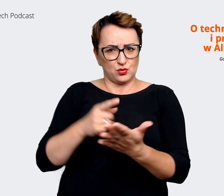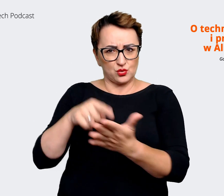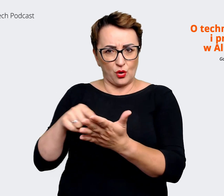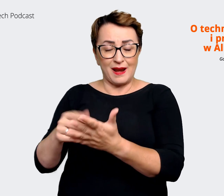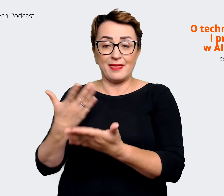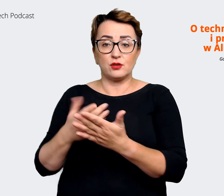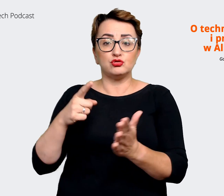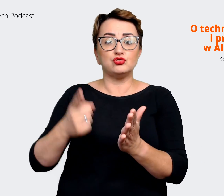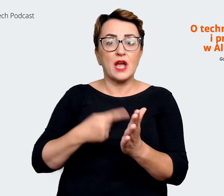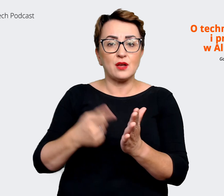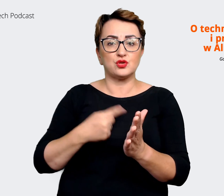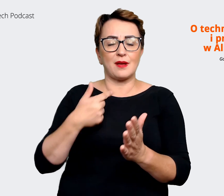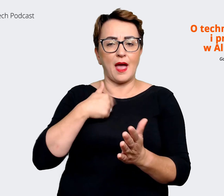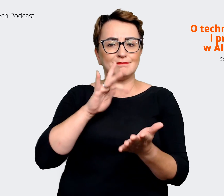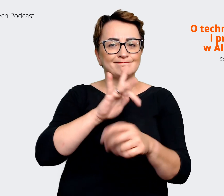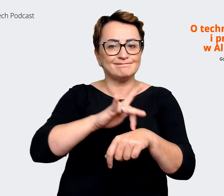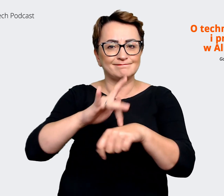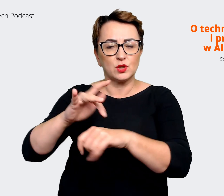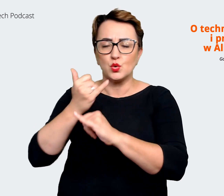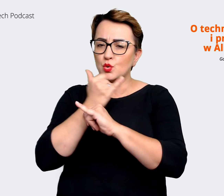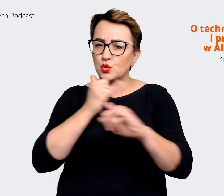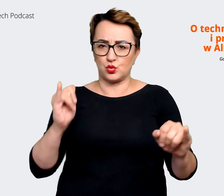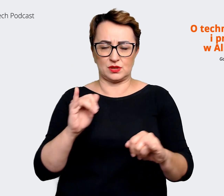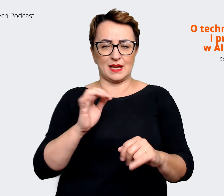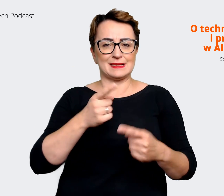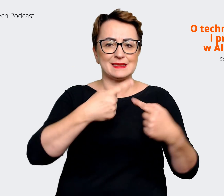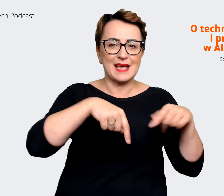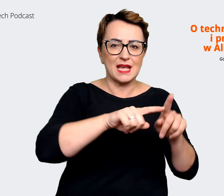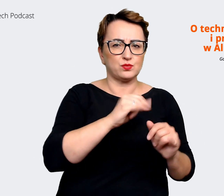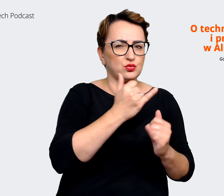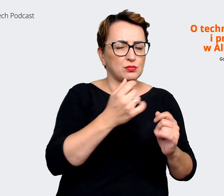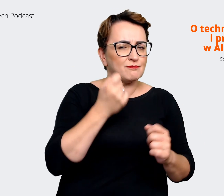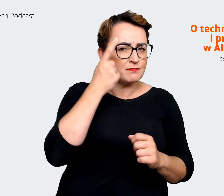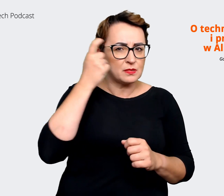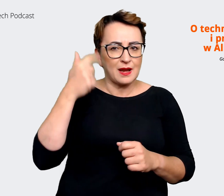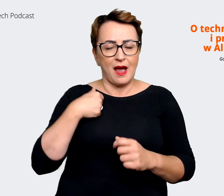dotykam wielu ficzerów swoich zespołów i nie tylko. Angażuję się bardzo często w badania.